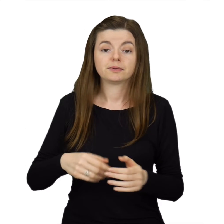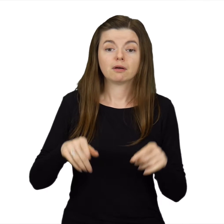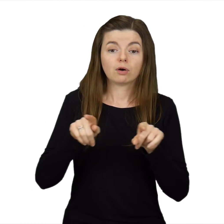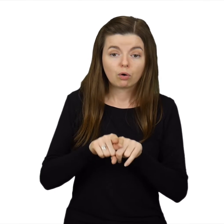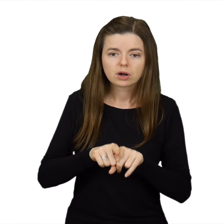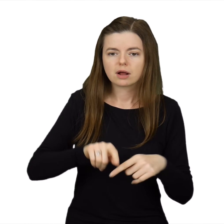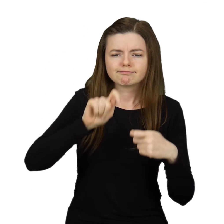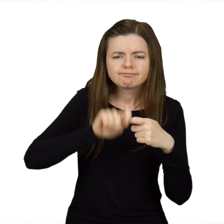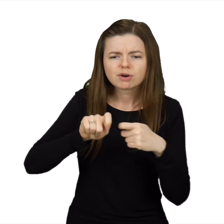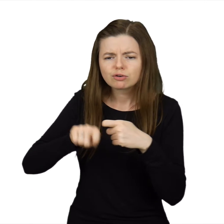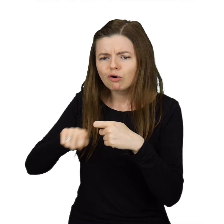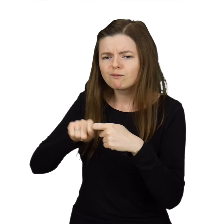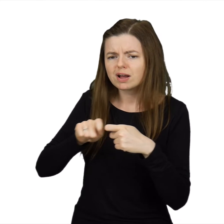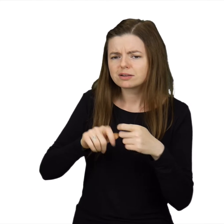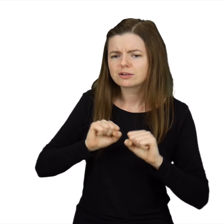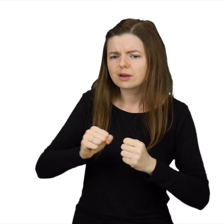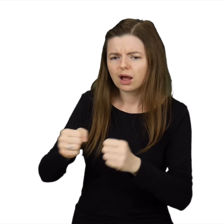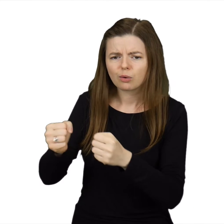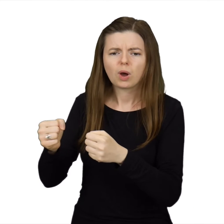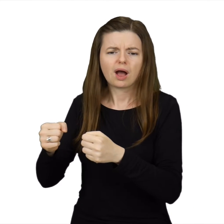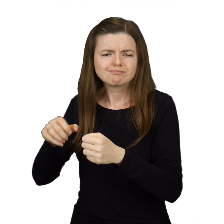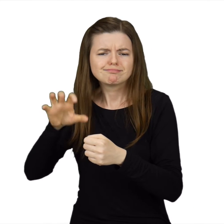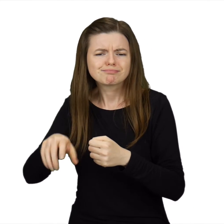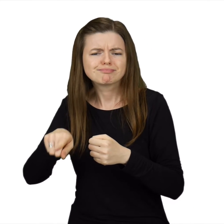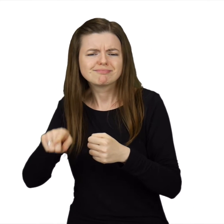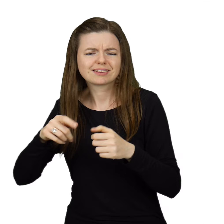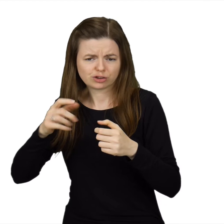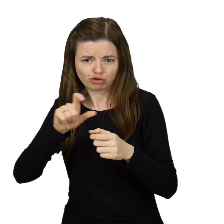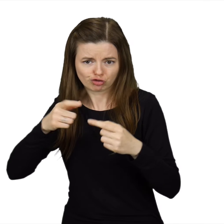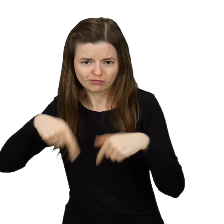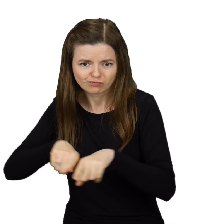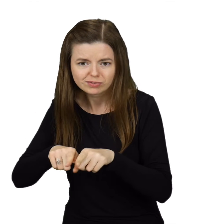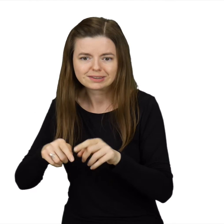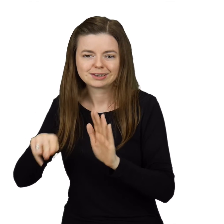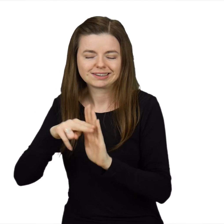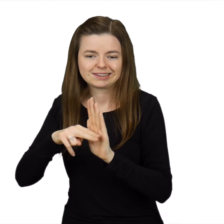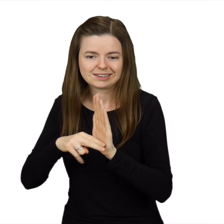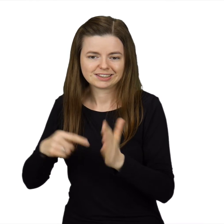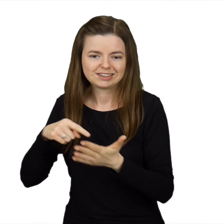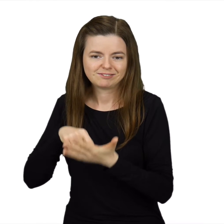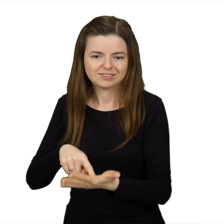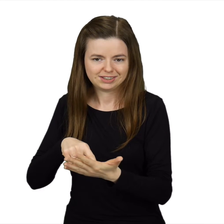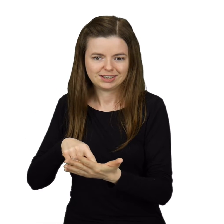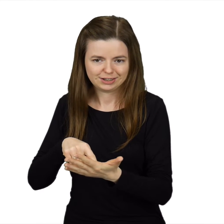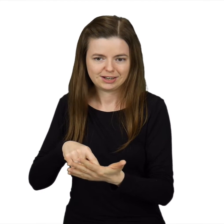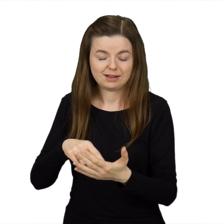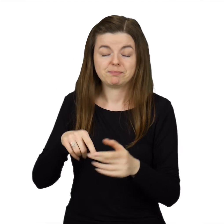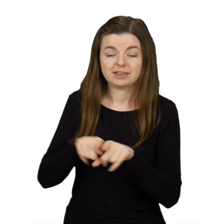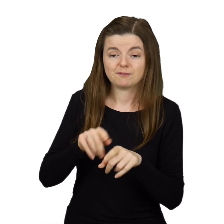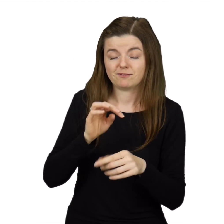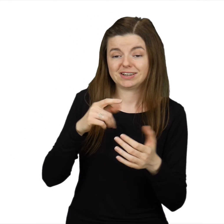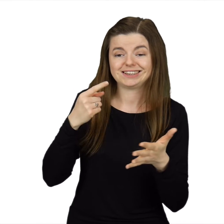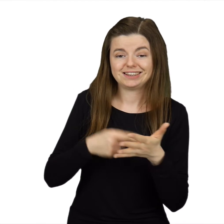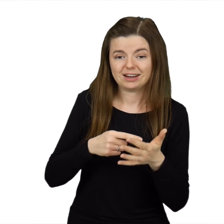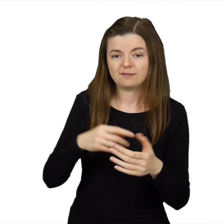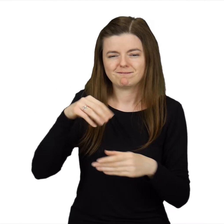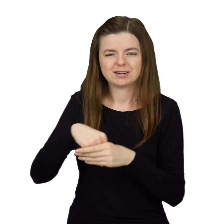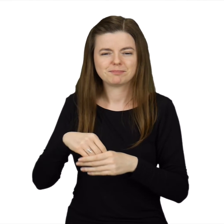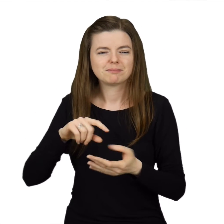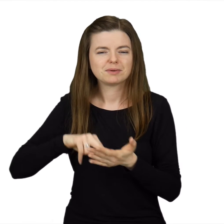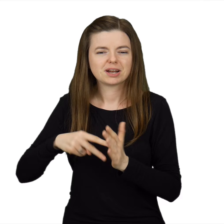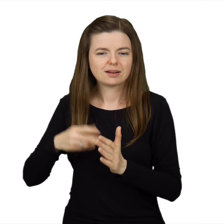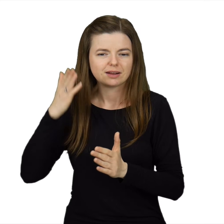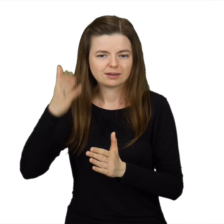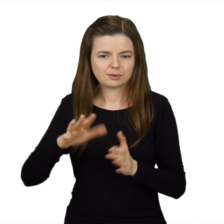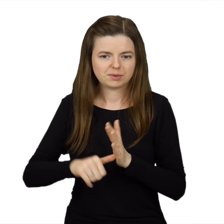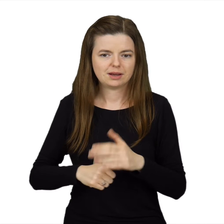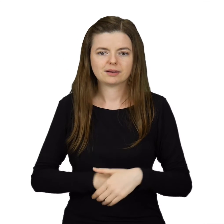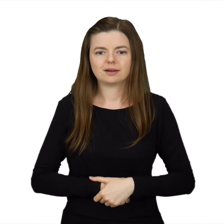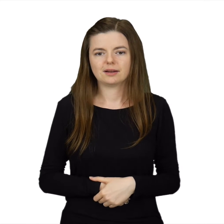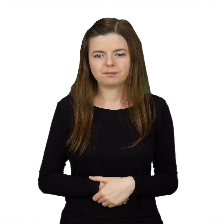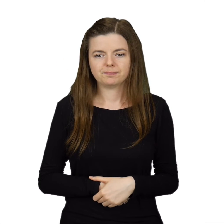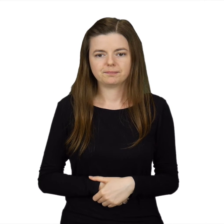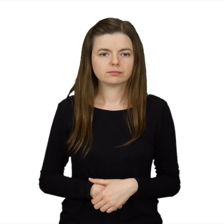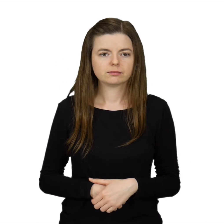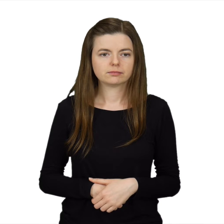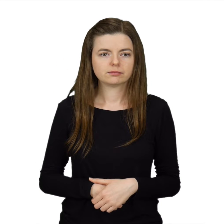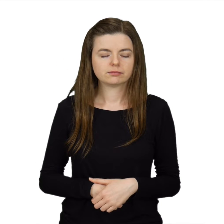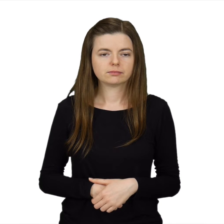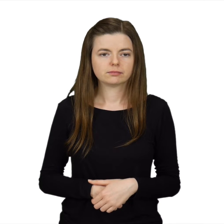oraz monitorowanie działań związanych z realizacją założeń i celów zawartych w Strategii Miasta.